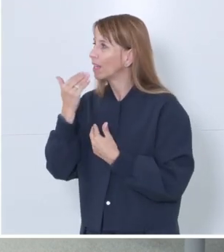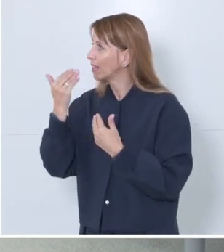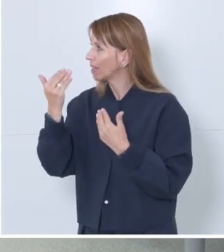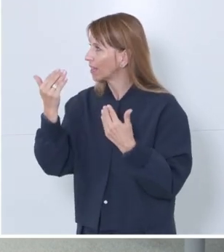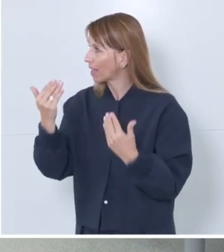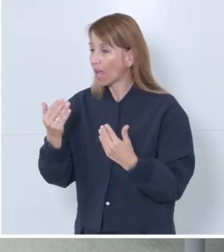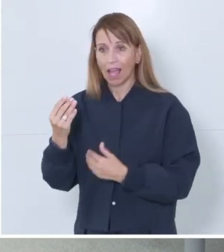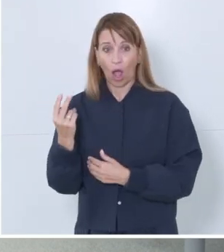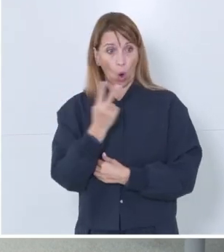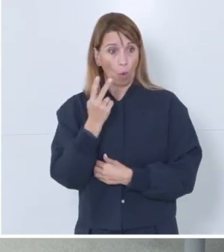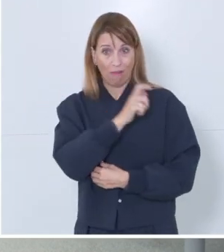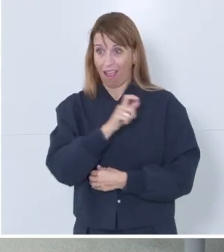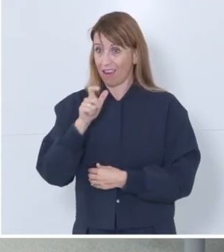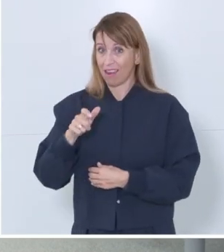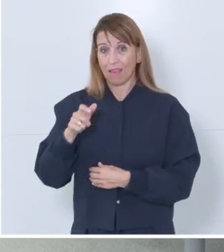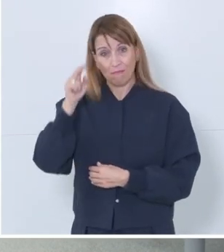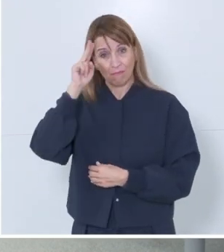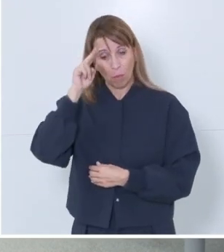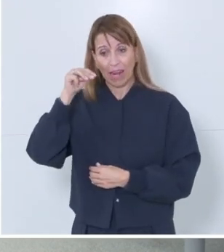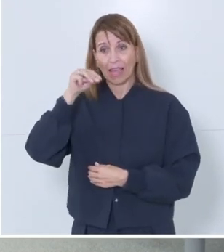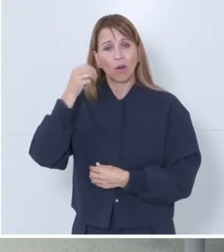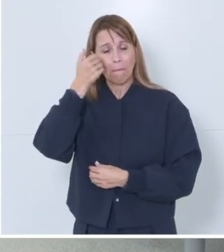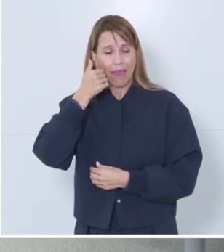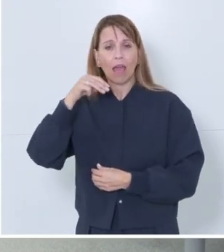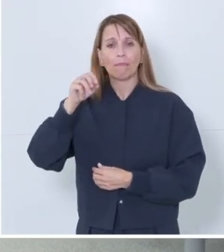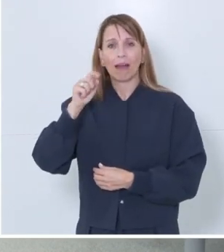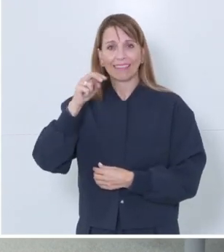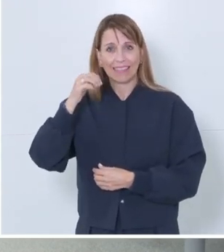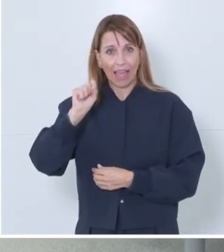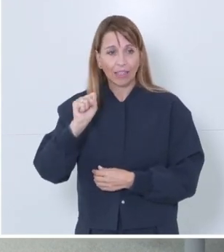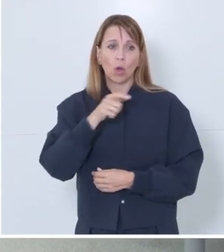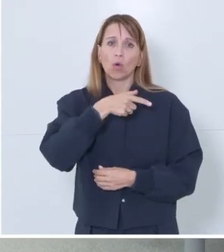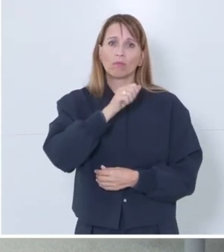die stehen gerne noch für Ihre weiteren Fragen zur Verfügung. Dankeschön.